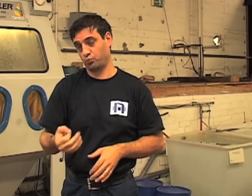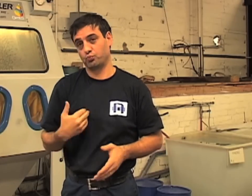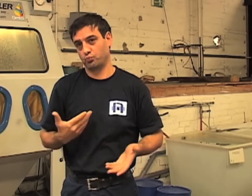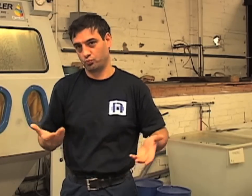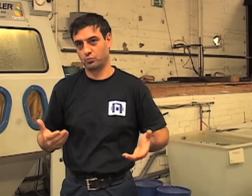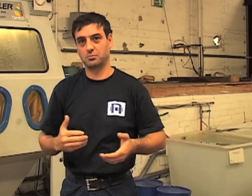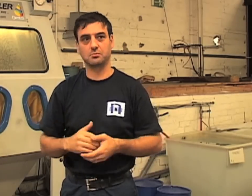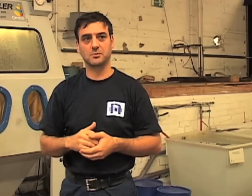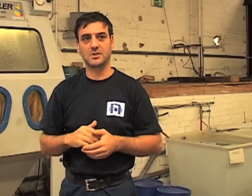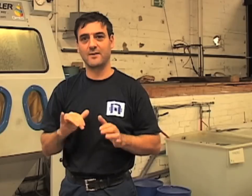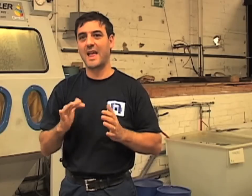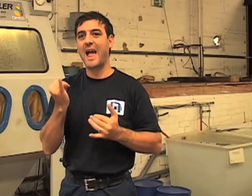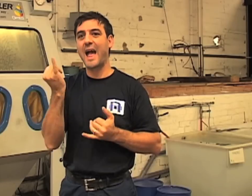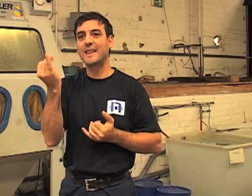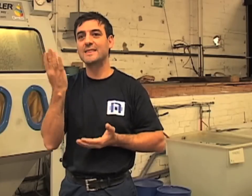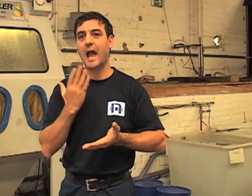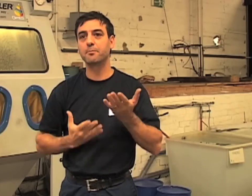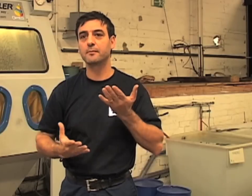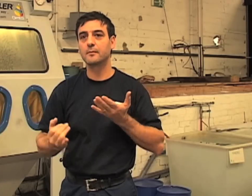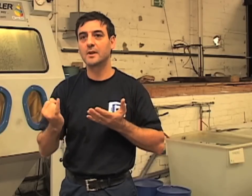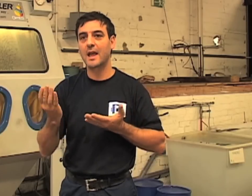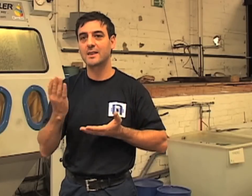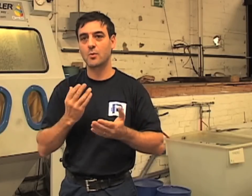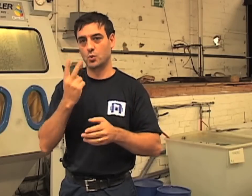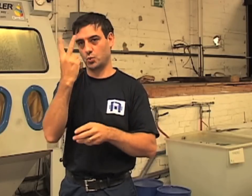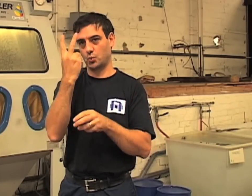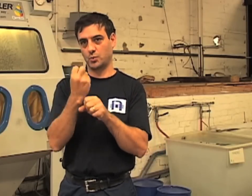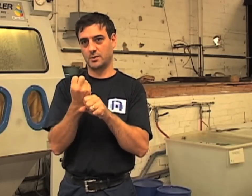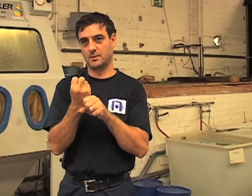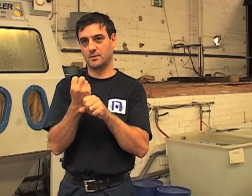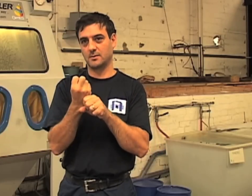et j'ai accepté. Il s'agissait d'un intérim de 2 ans